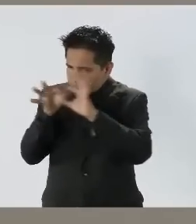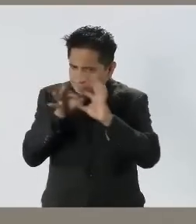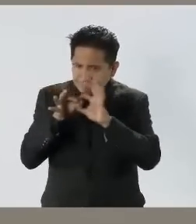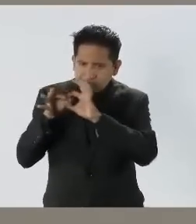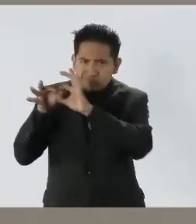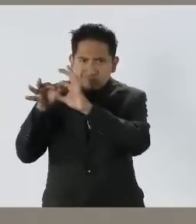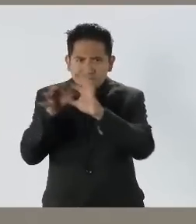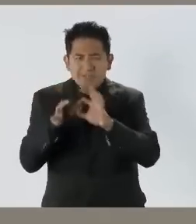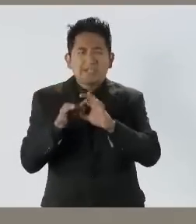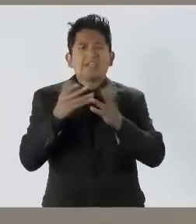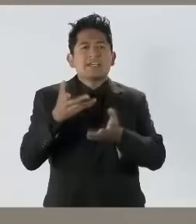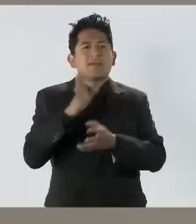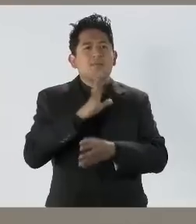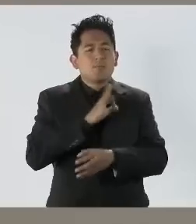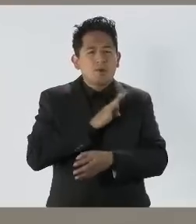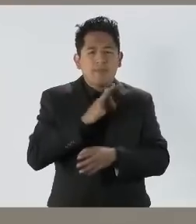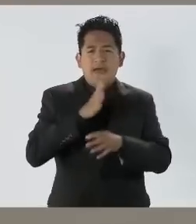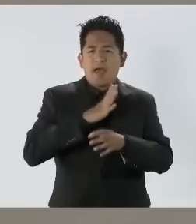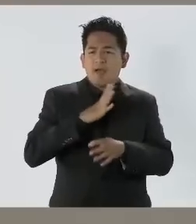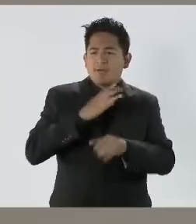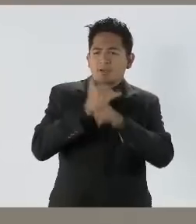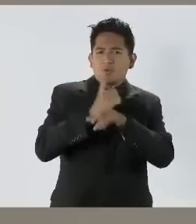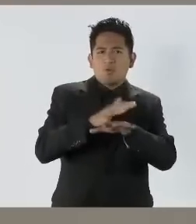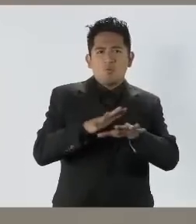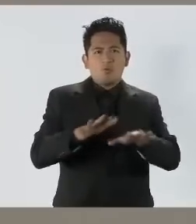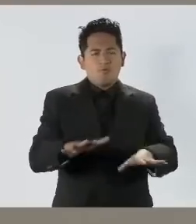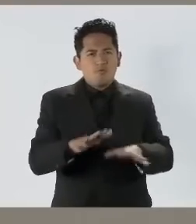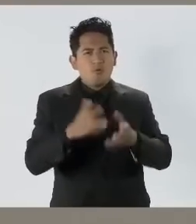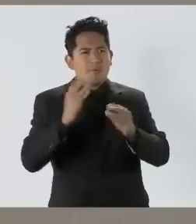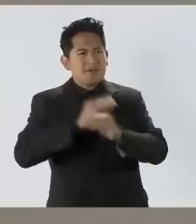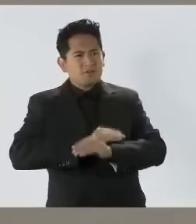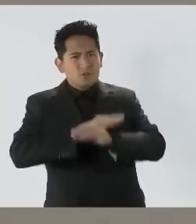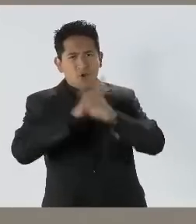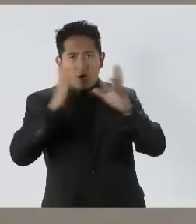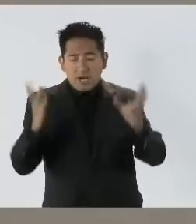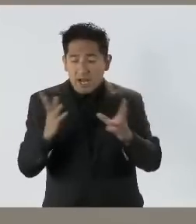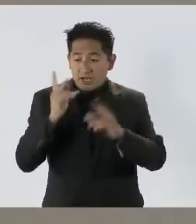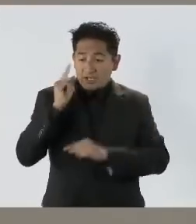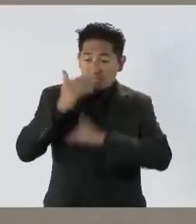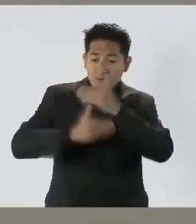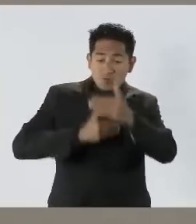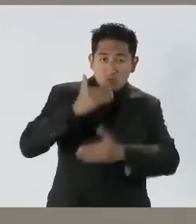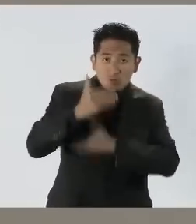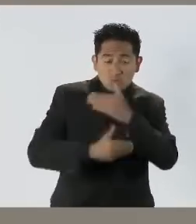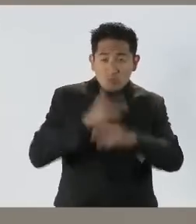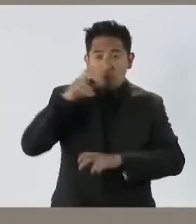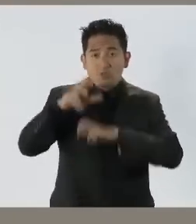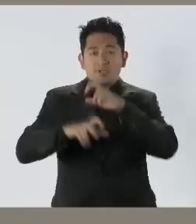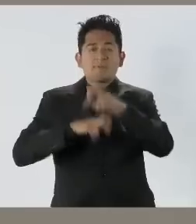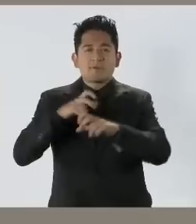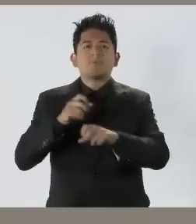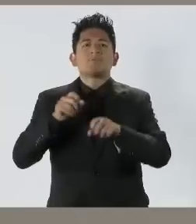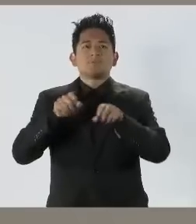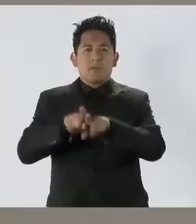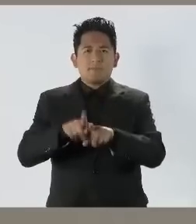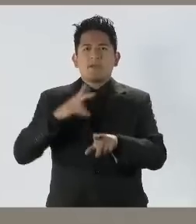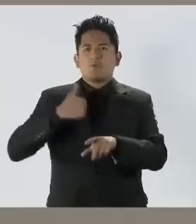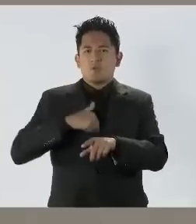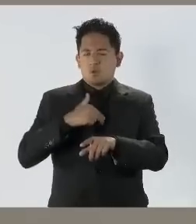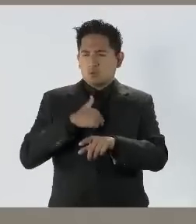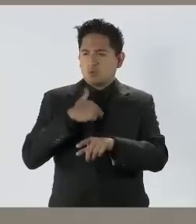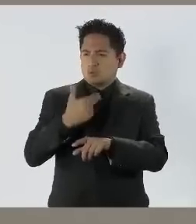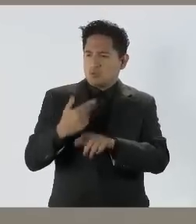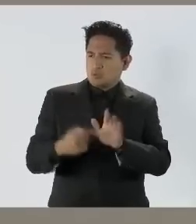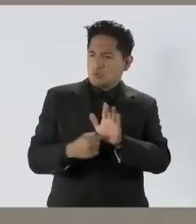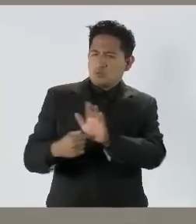la transparencia en los procesos de inversión y será un antídoto contra el Cártel inmobiliario